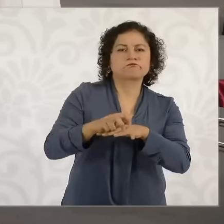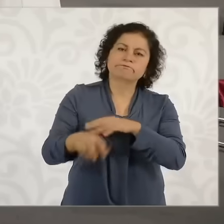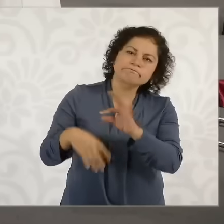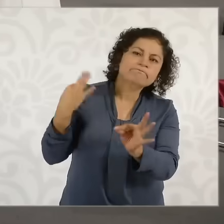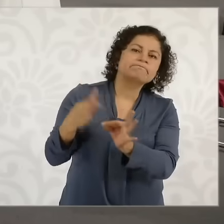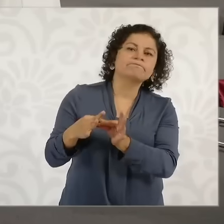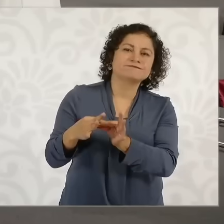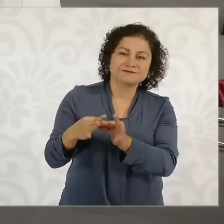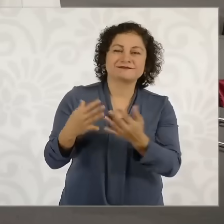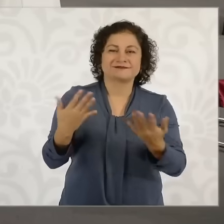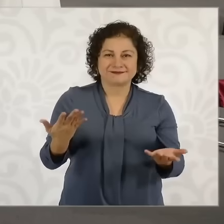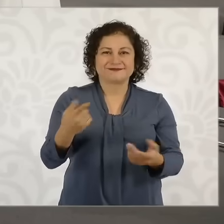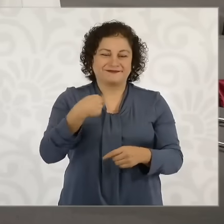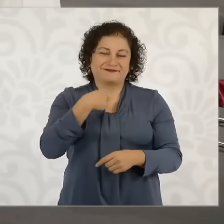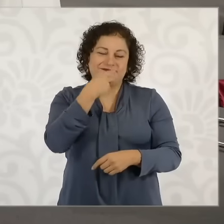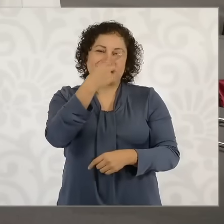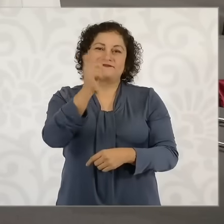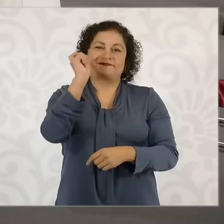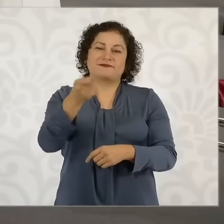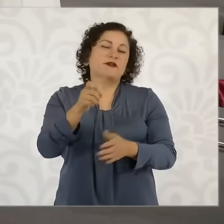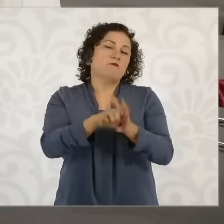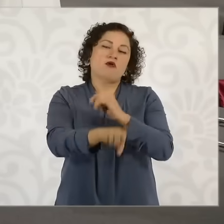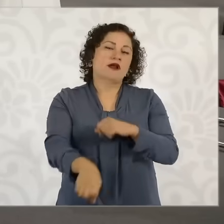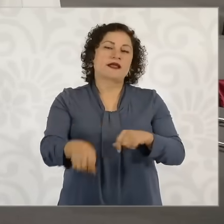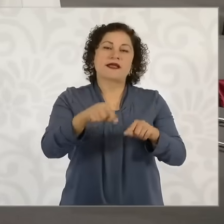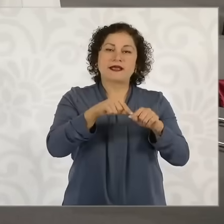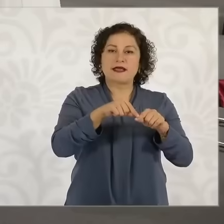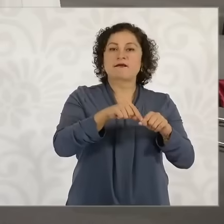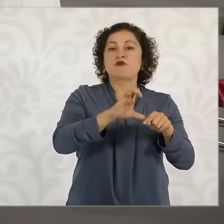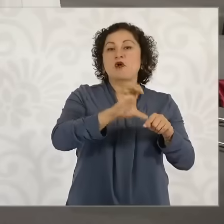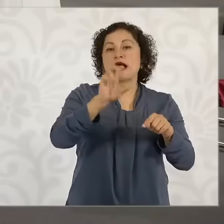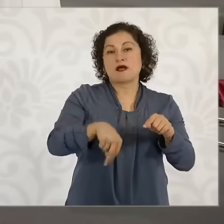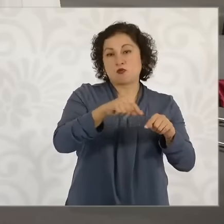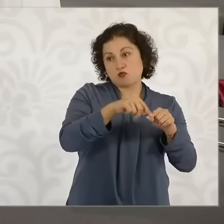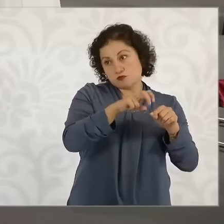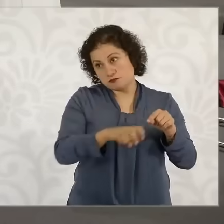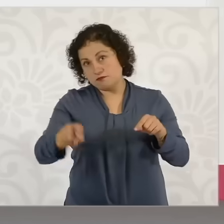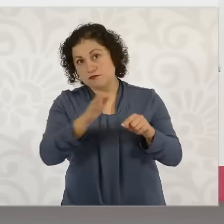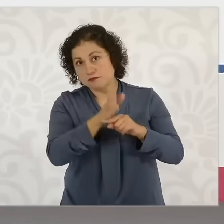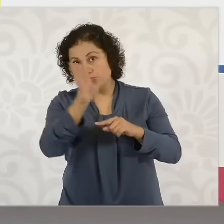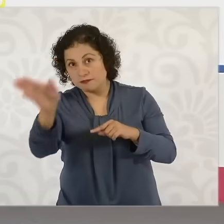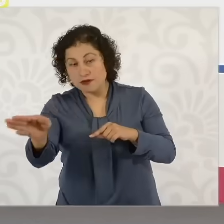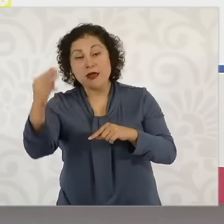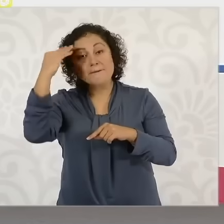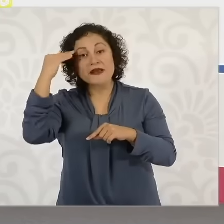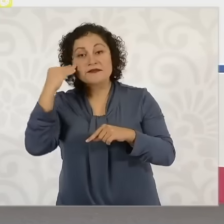es decir, que si el tren sale de Cancún con una ocupación del 90%, cuando llega a Mérida